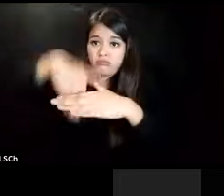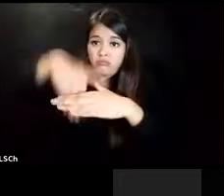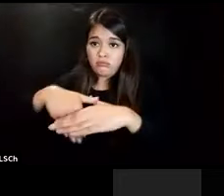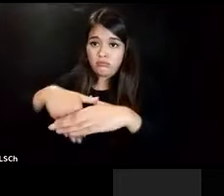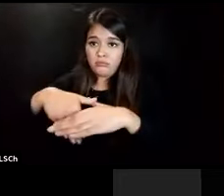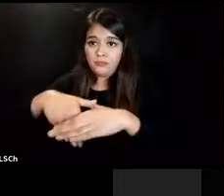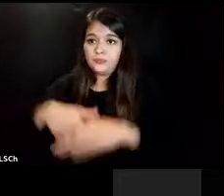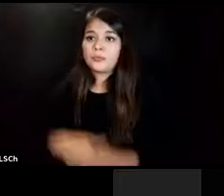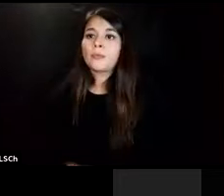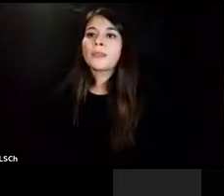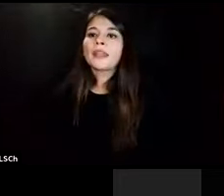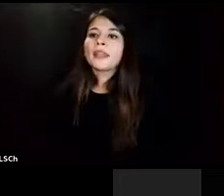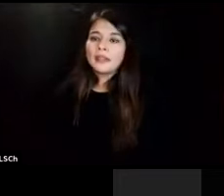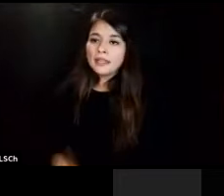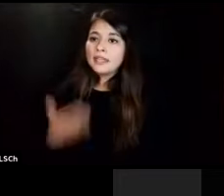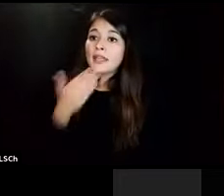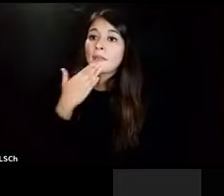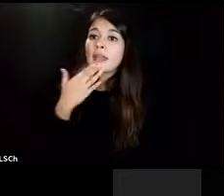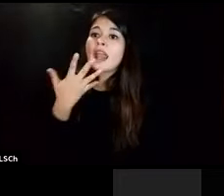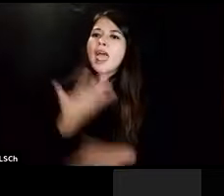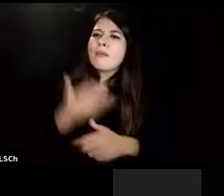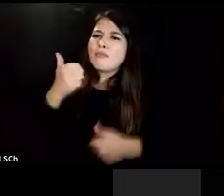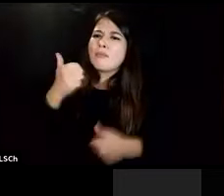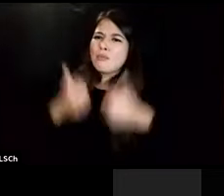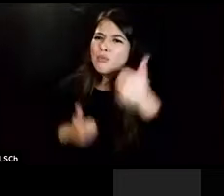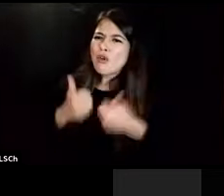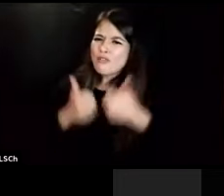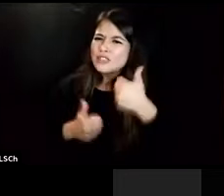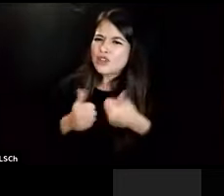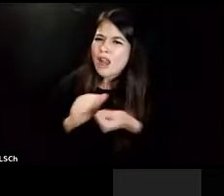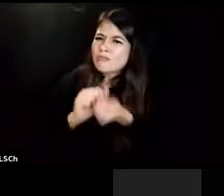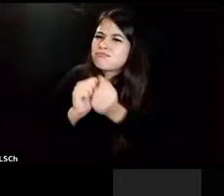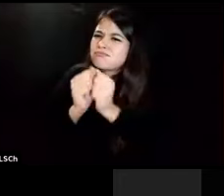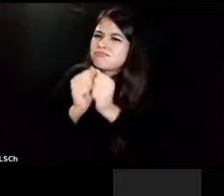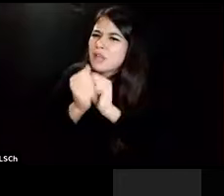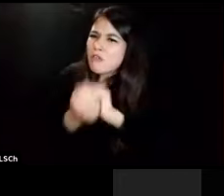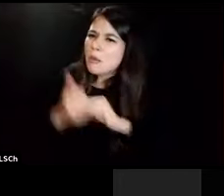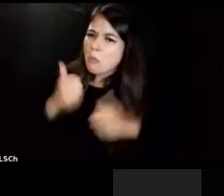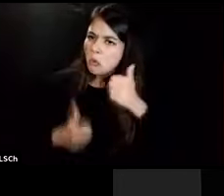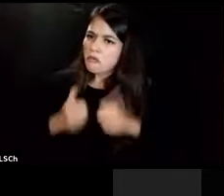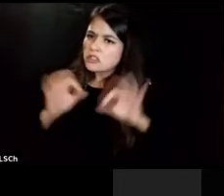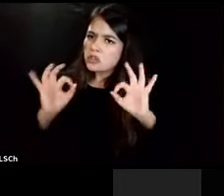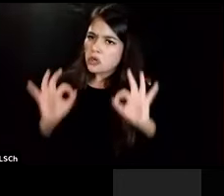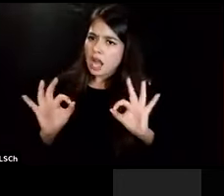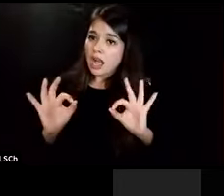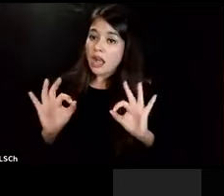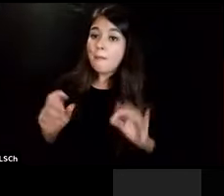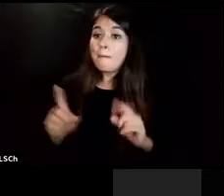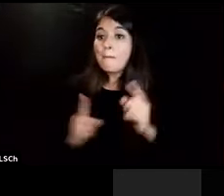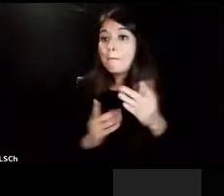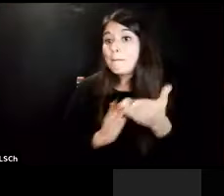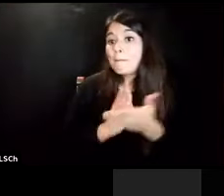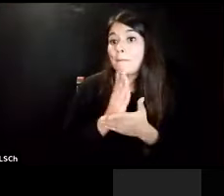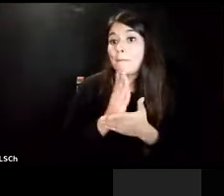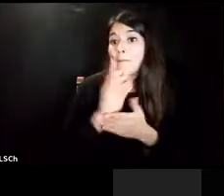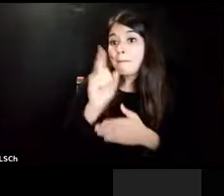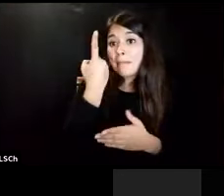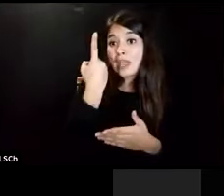una profesionalización del formato. Los audiolibros en un comienzo los empiezan a leer voluntarios